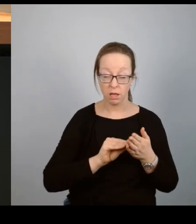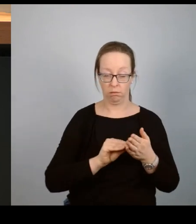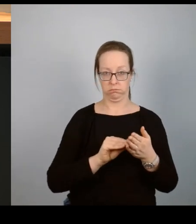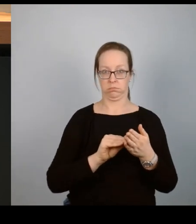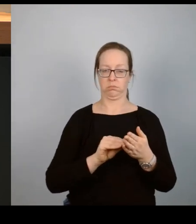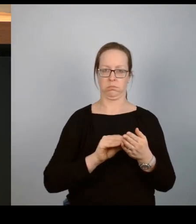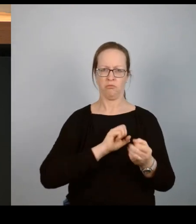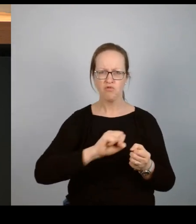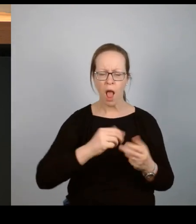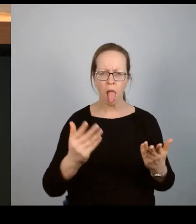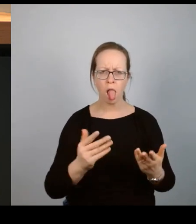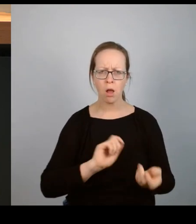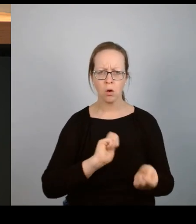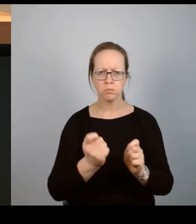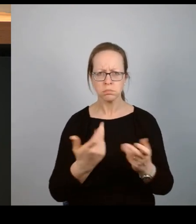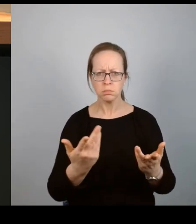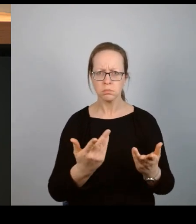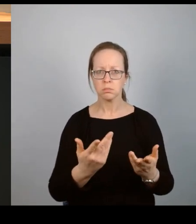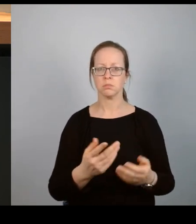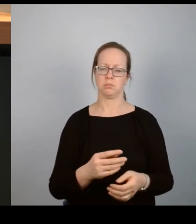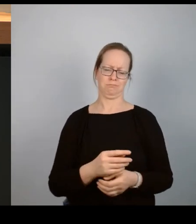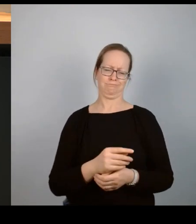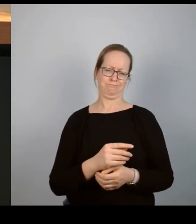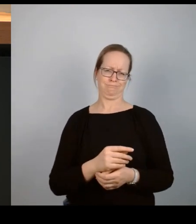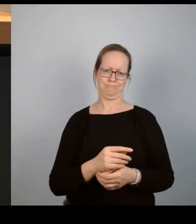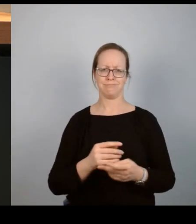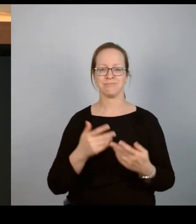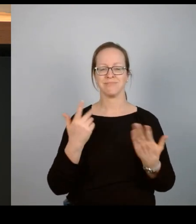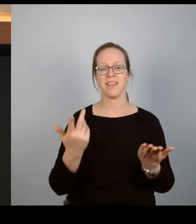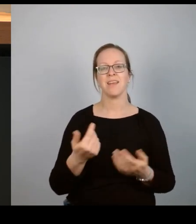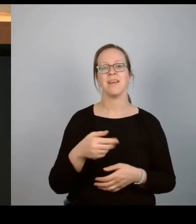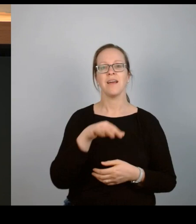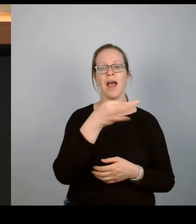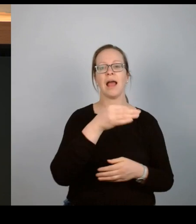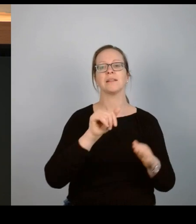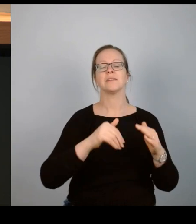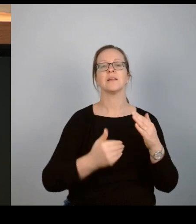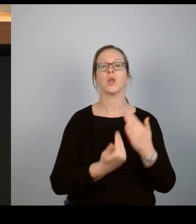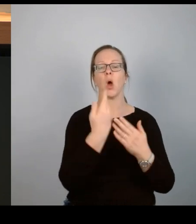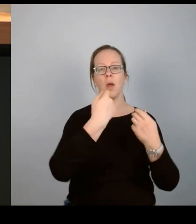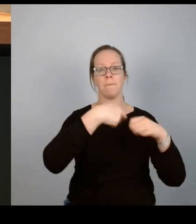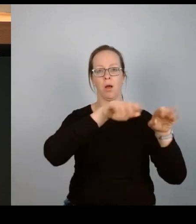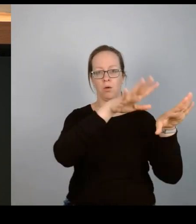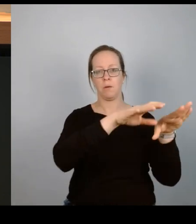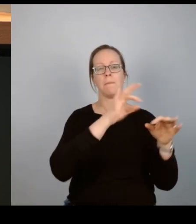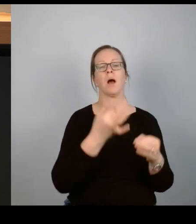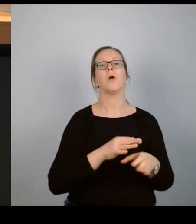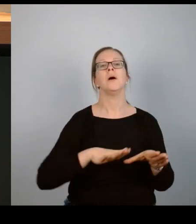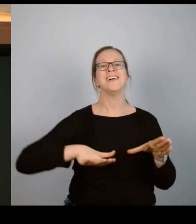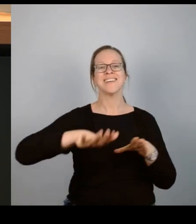berücksichtigt, die verschiedenen Formen der Mobilität, wie zu Fuß gehen oder das Sharing. Insofern